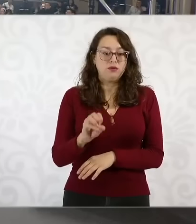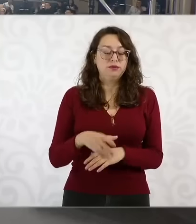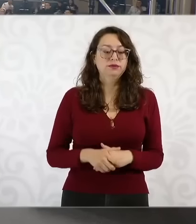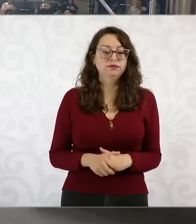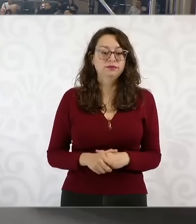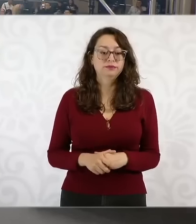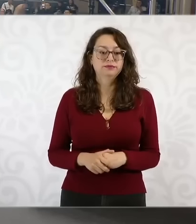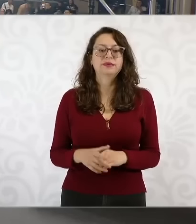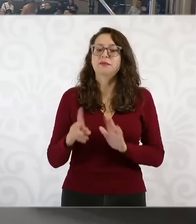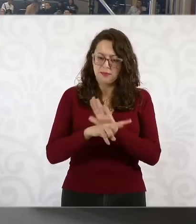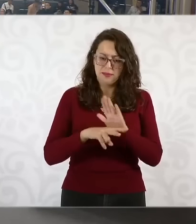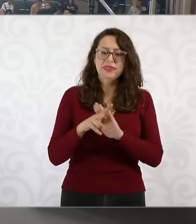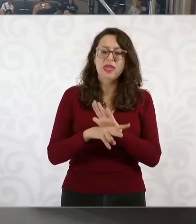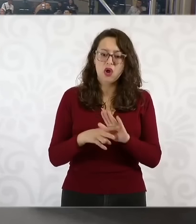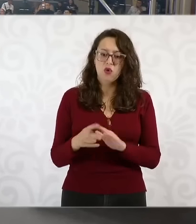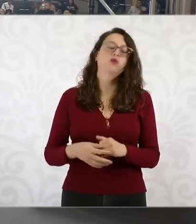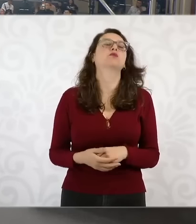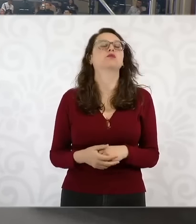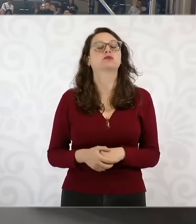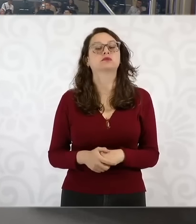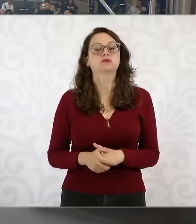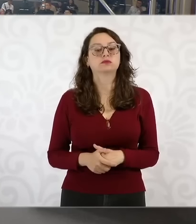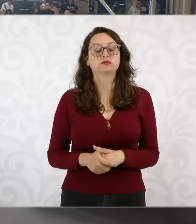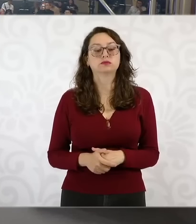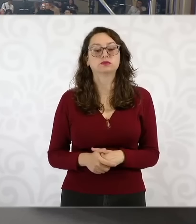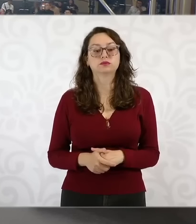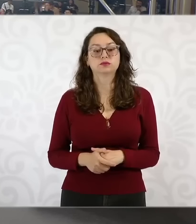Ponle el videíto, el cachito del video, pedacito del video.